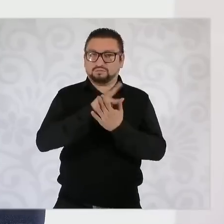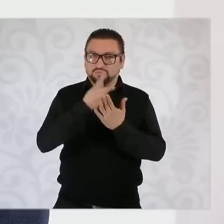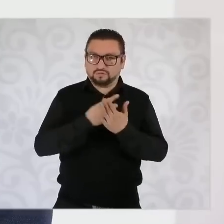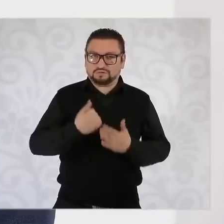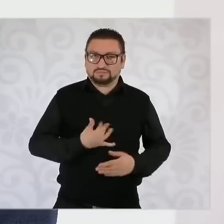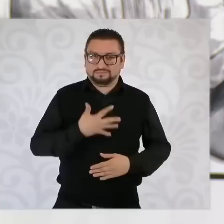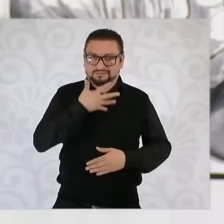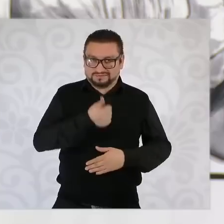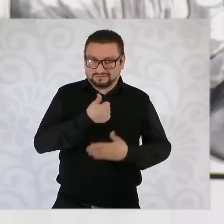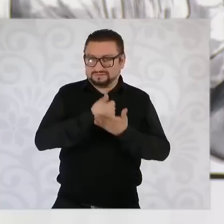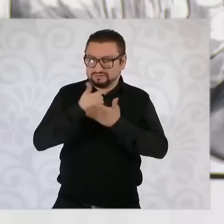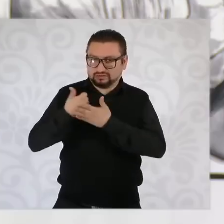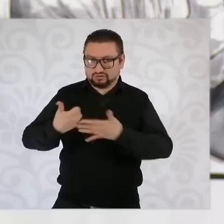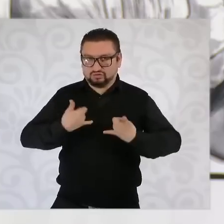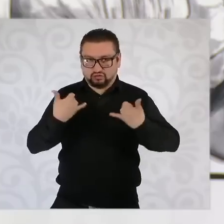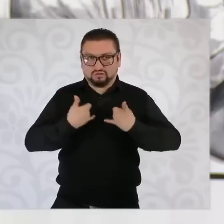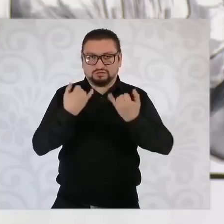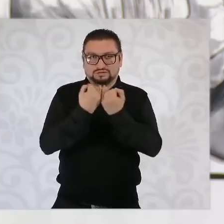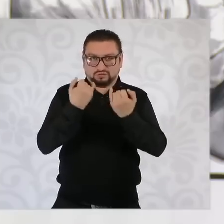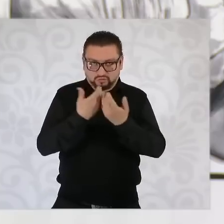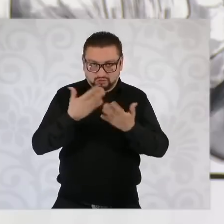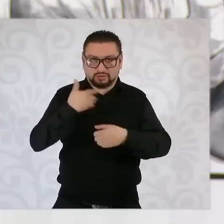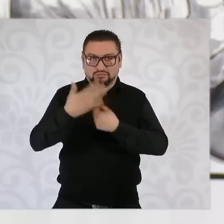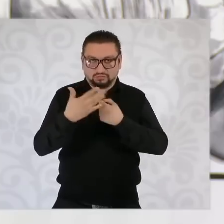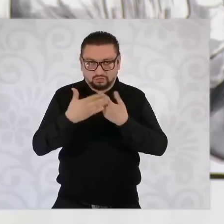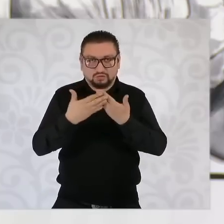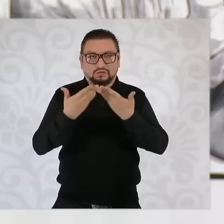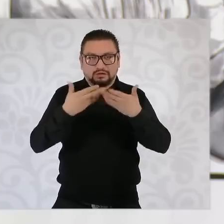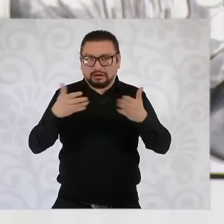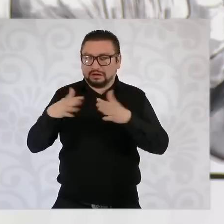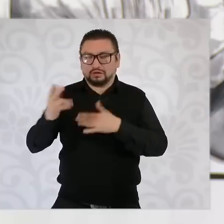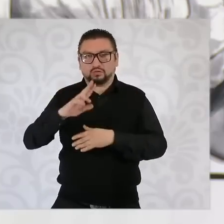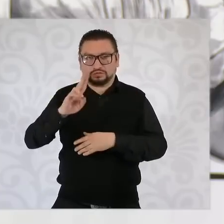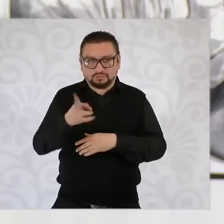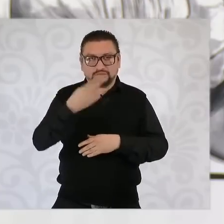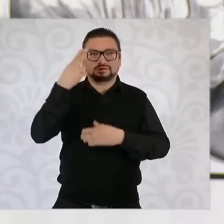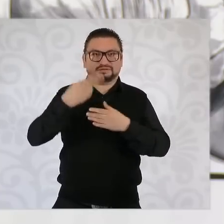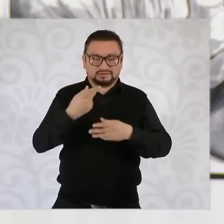ampliando el número de preparatorias el número de universidades para esos jóvenes construyendo el